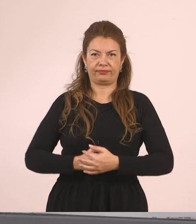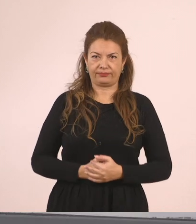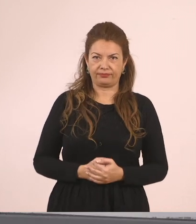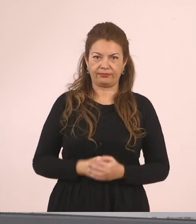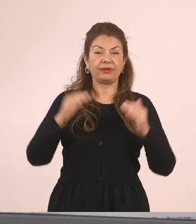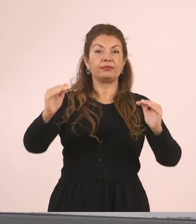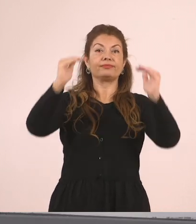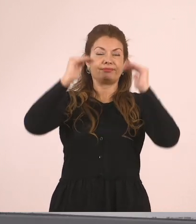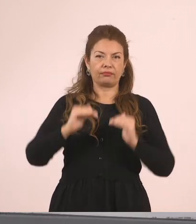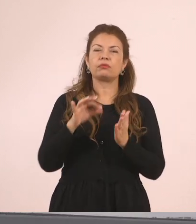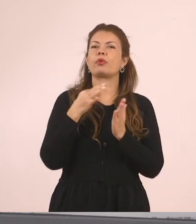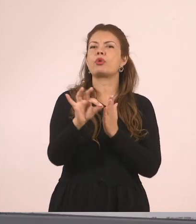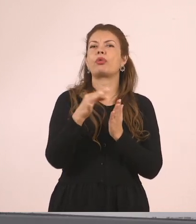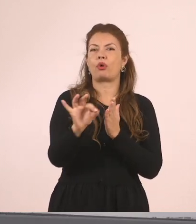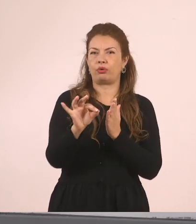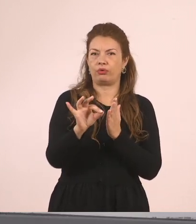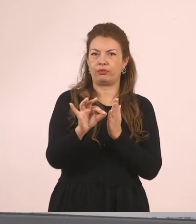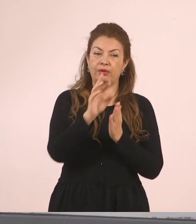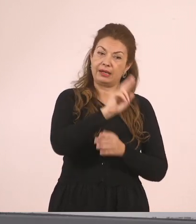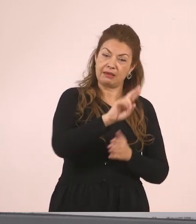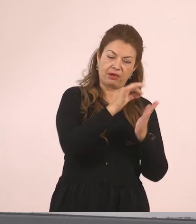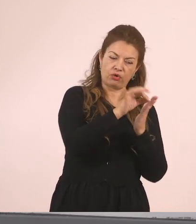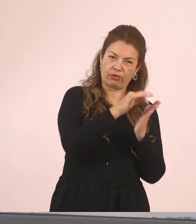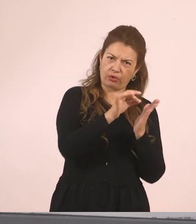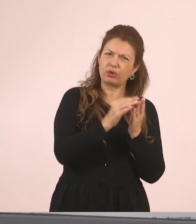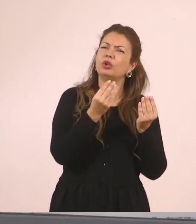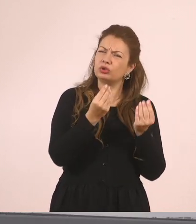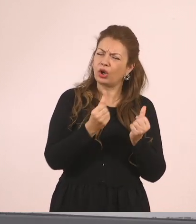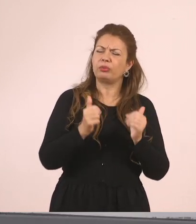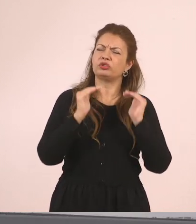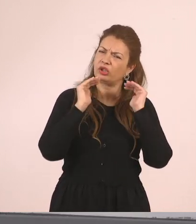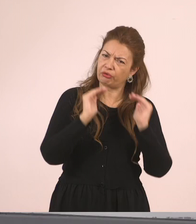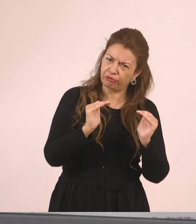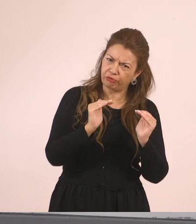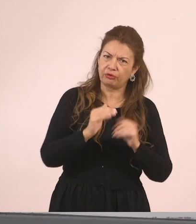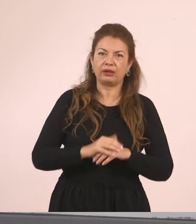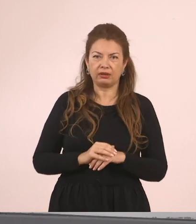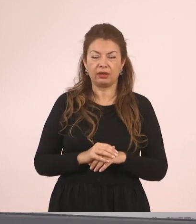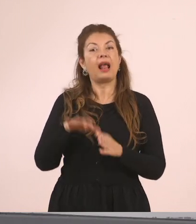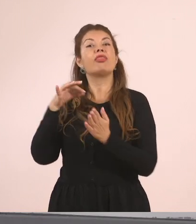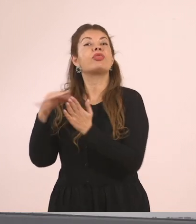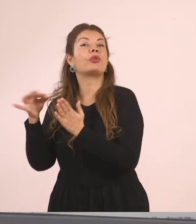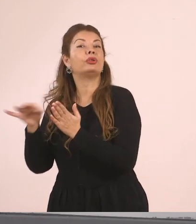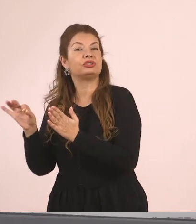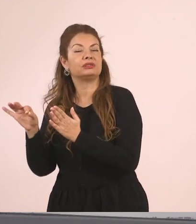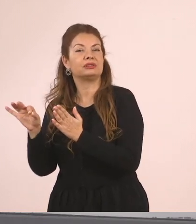Συνεχίζω. Διορθώνω. Με τον ίδιο τρόπο. Διόρθωση.